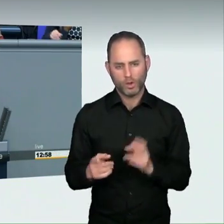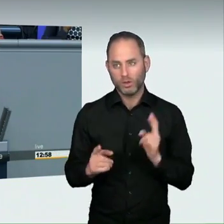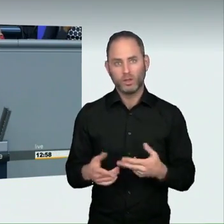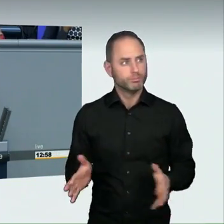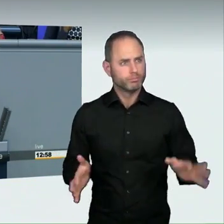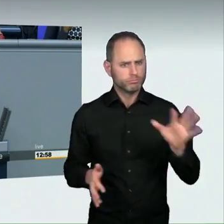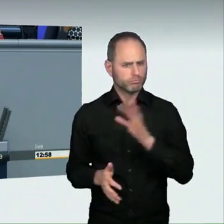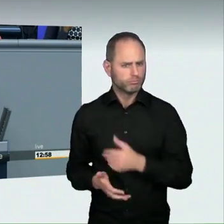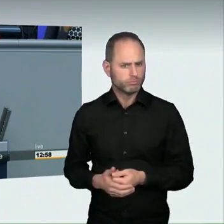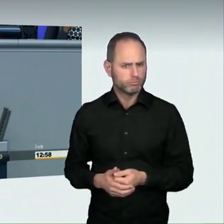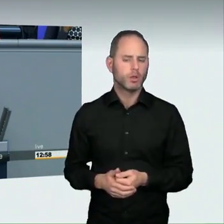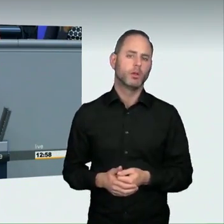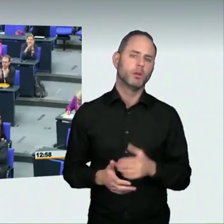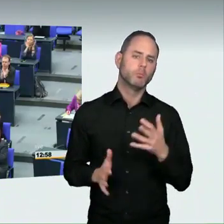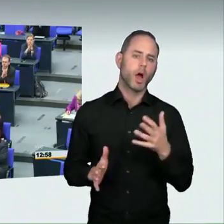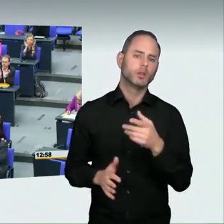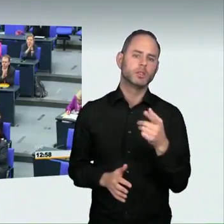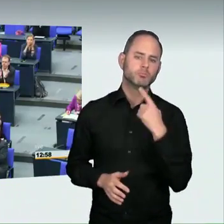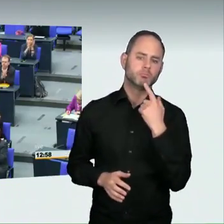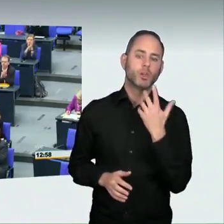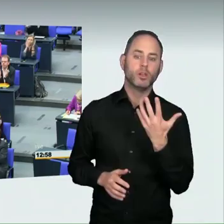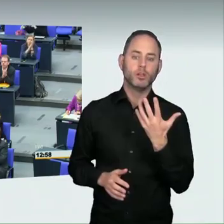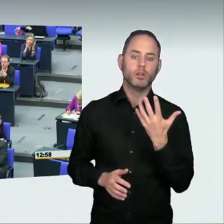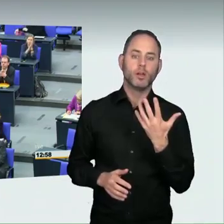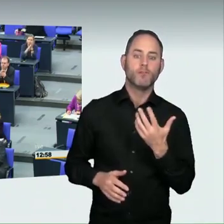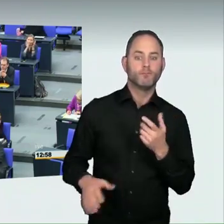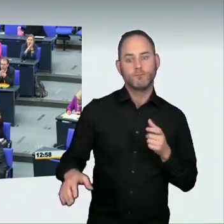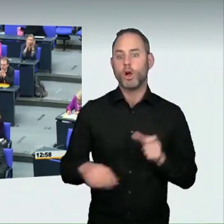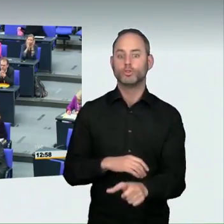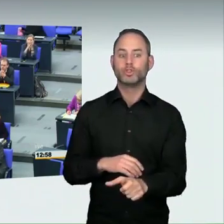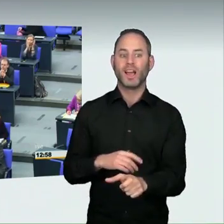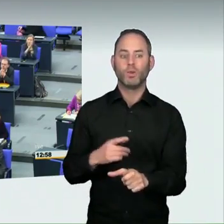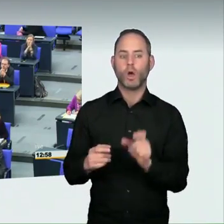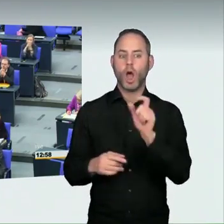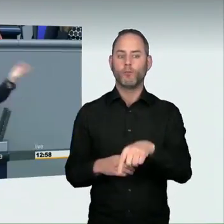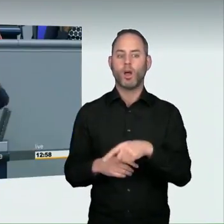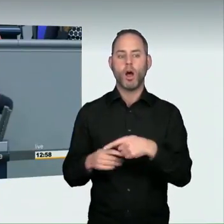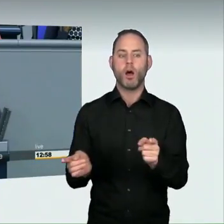(Applaus) Herr Luczak stellt sich hier hin, Herr Wegner auch, und sagt: